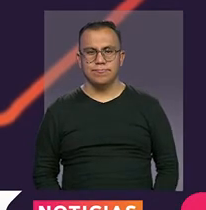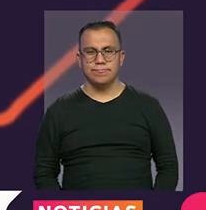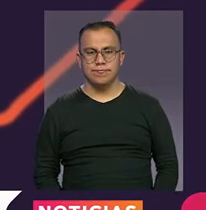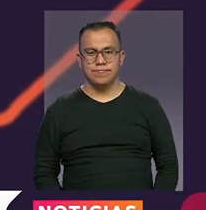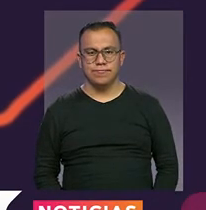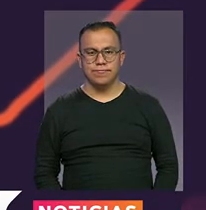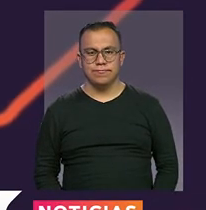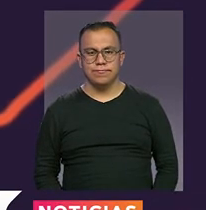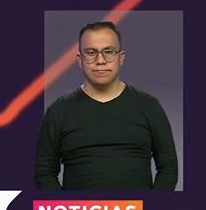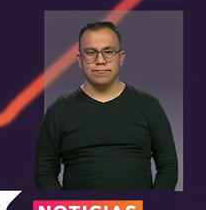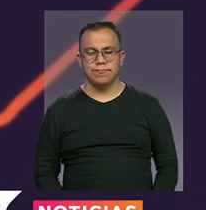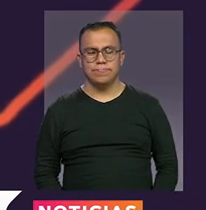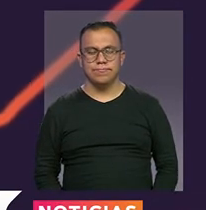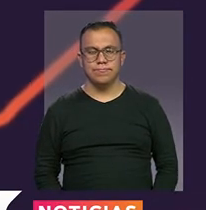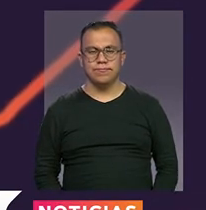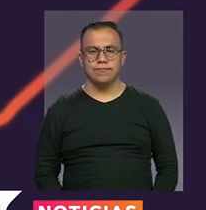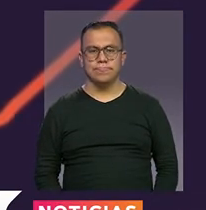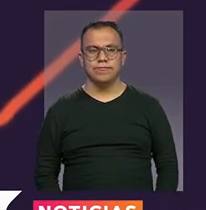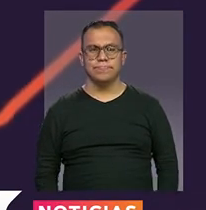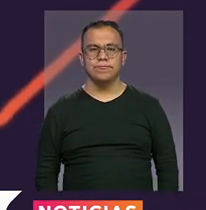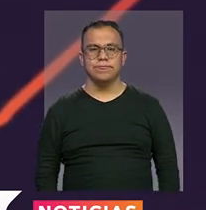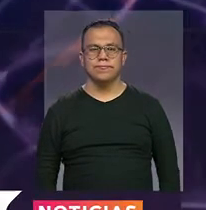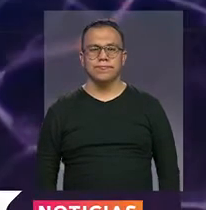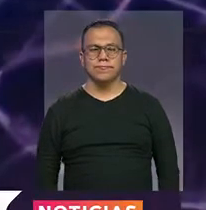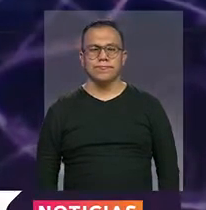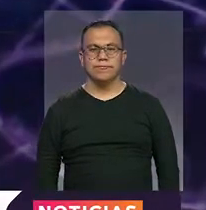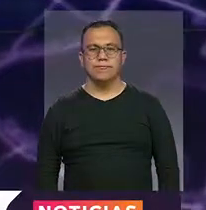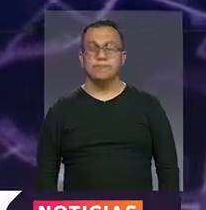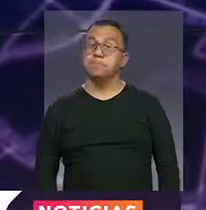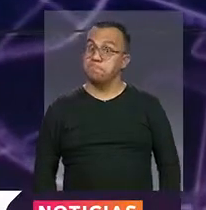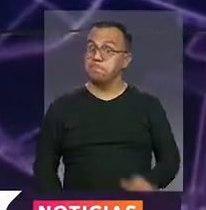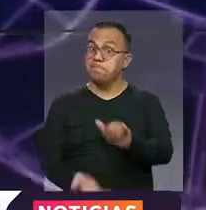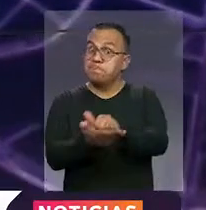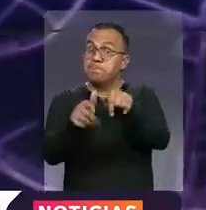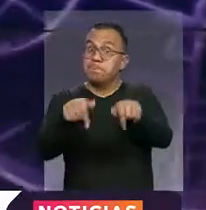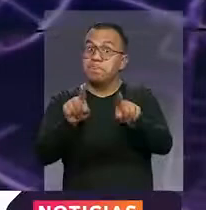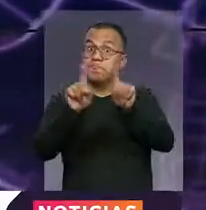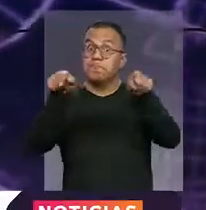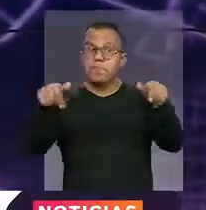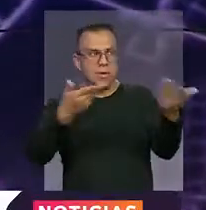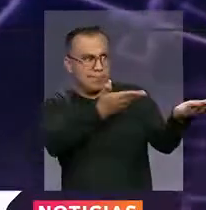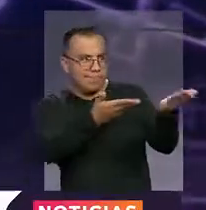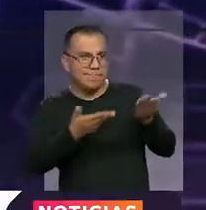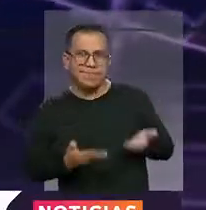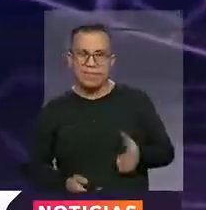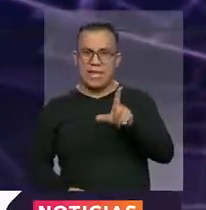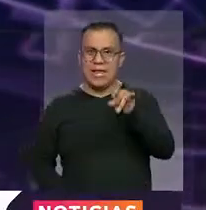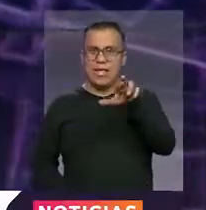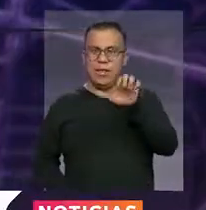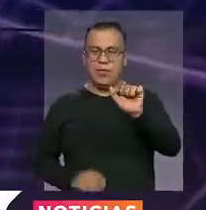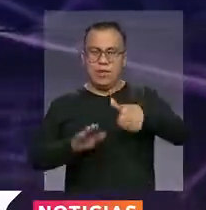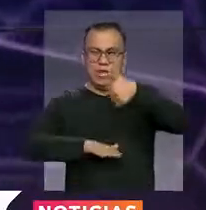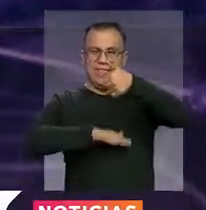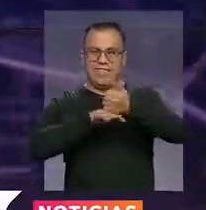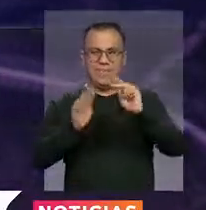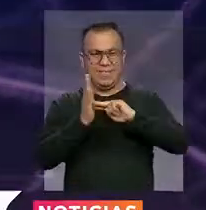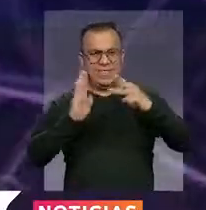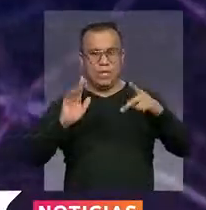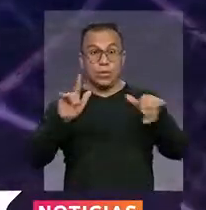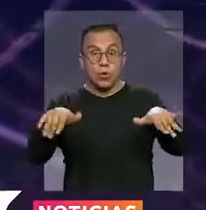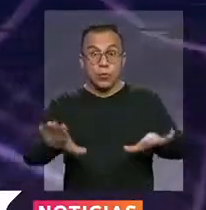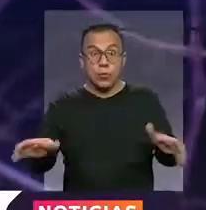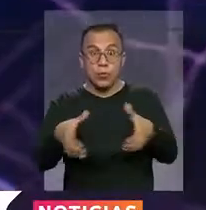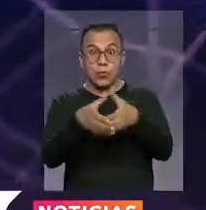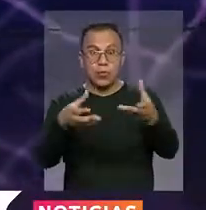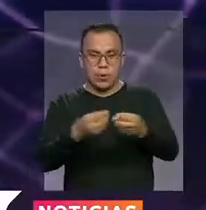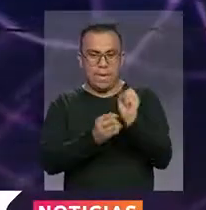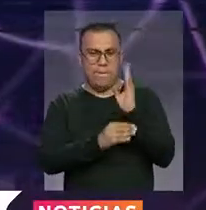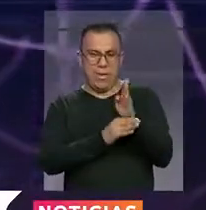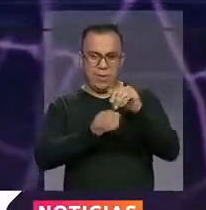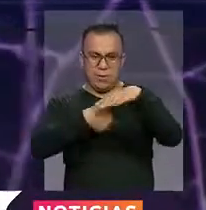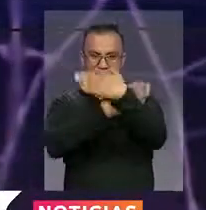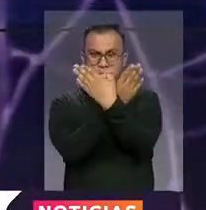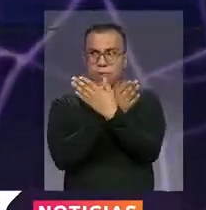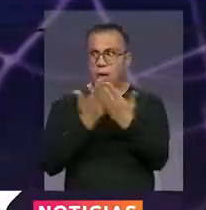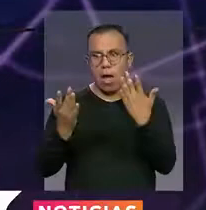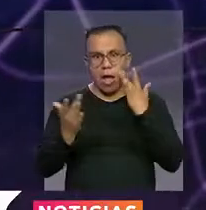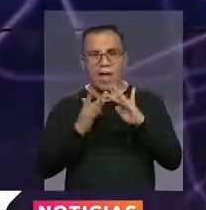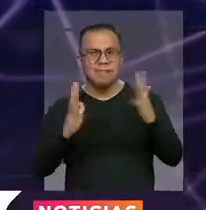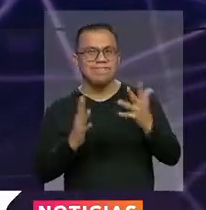PLáSTICO VIO MáS IMPORTANTE DE